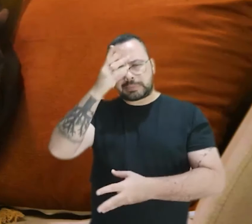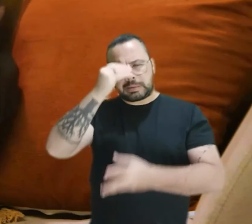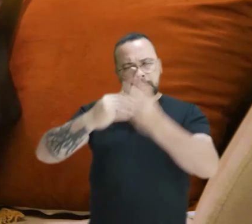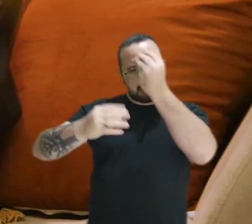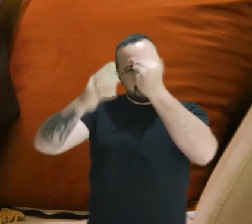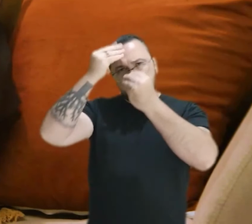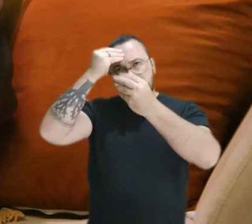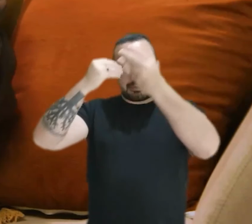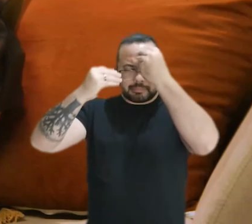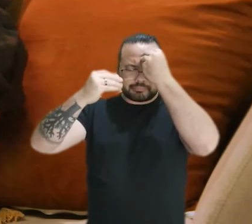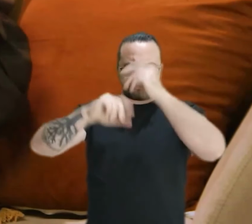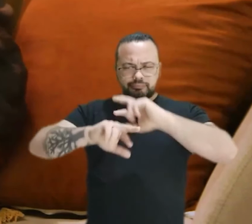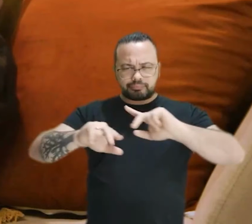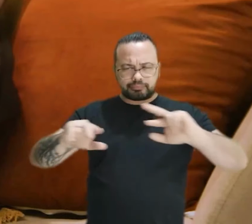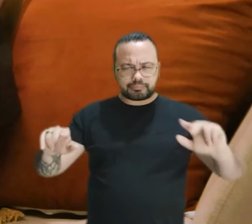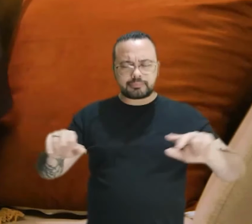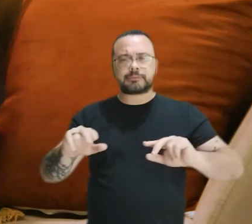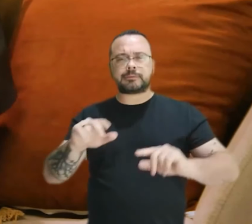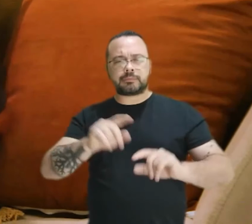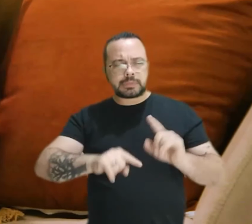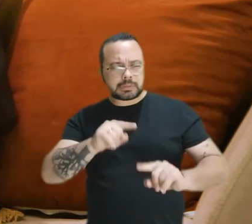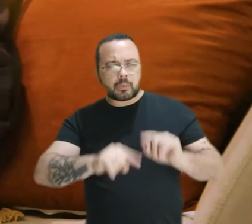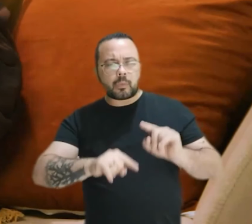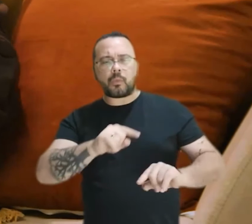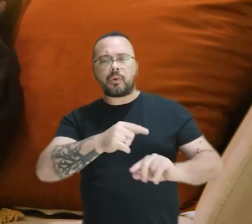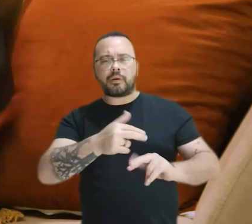acontecimentos, coisas, objetos, é...